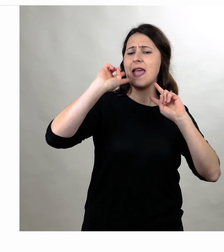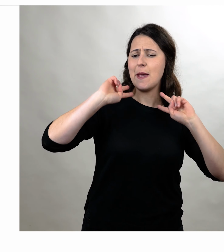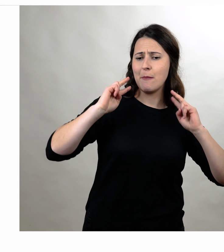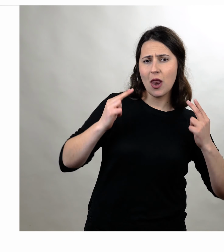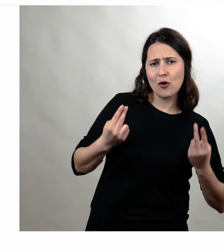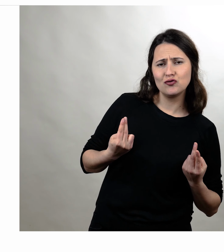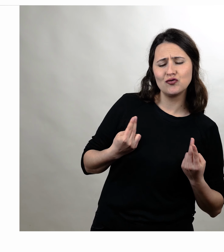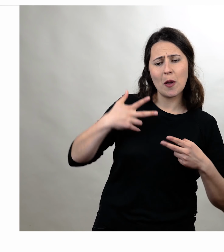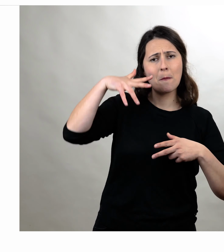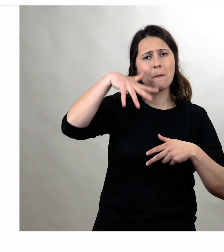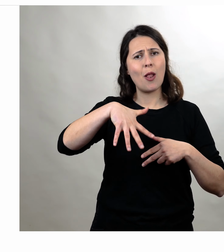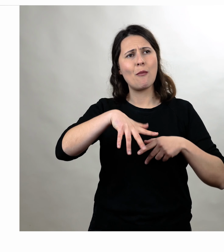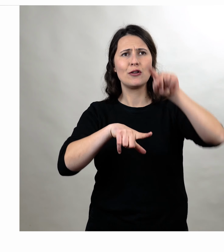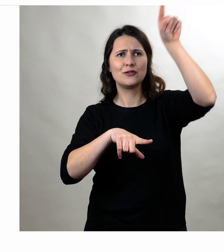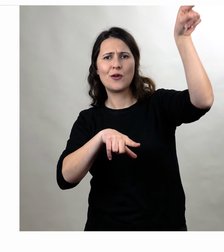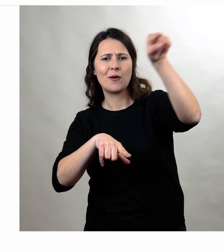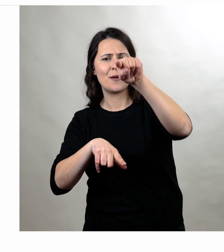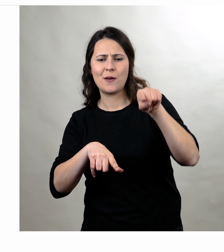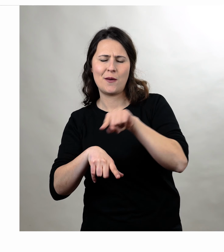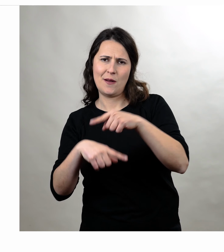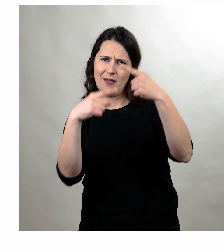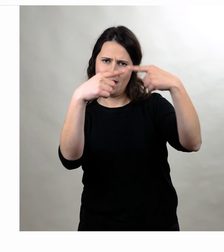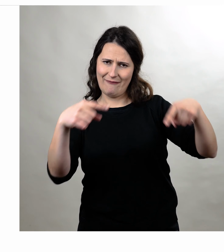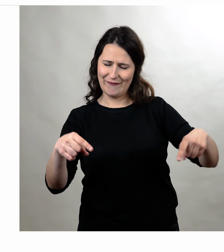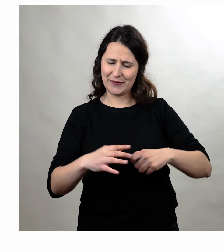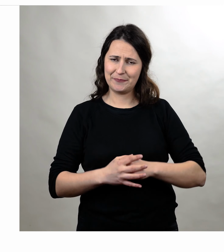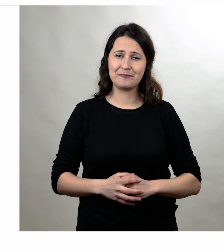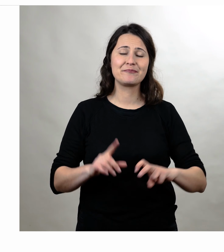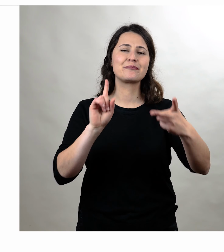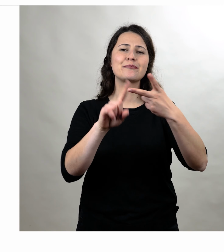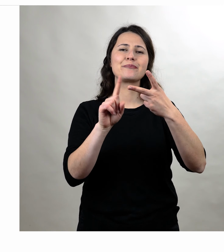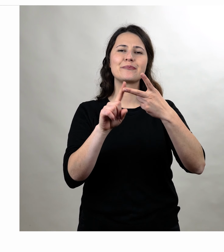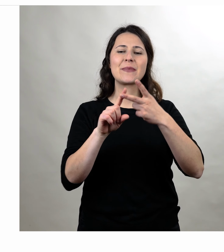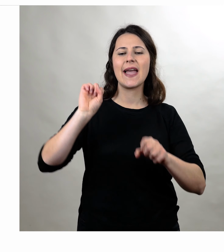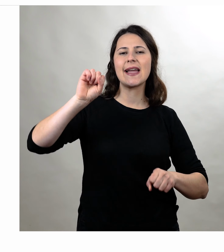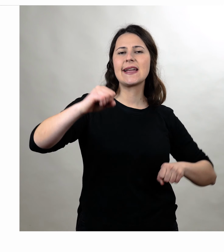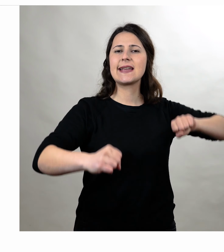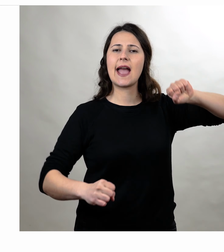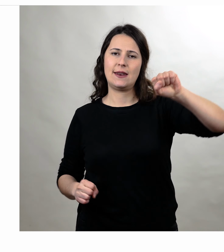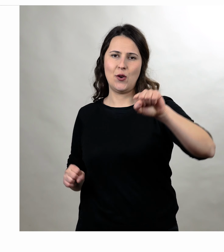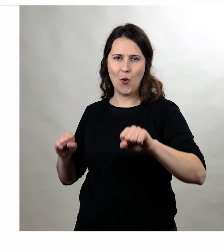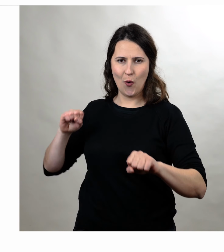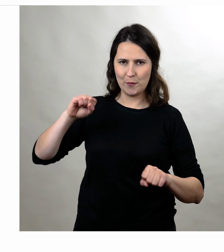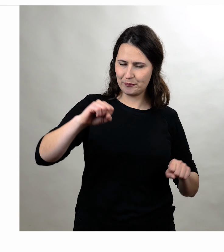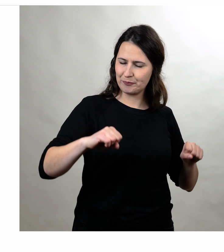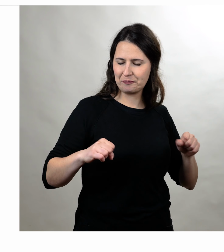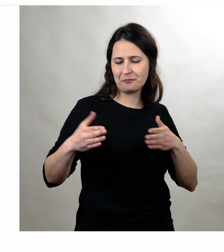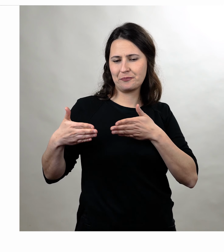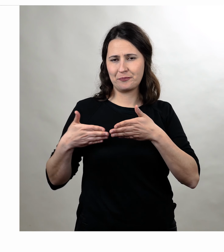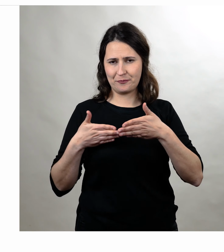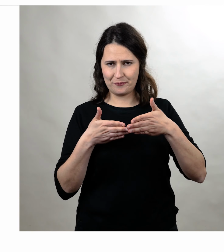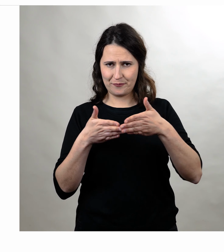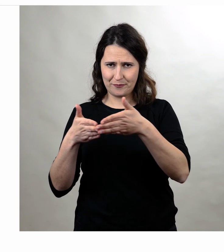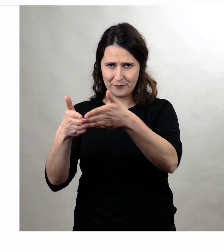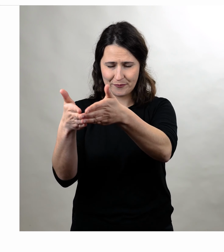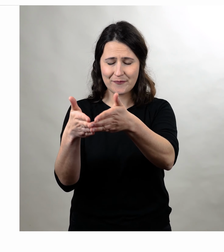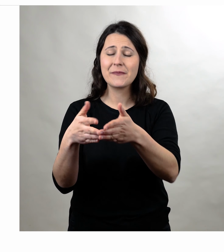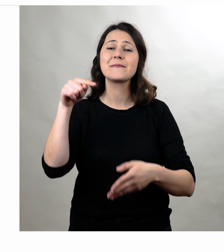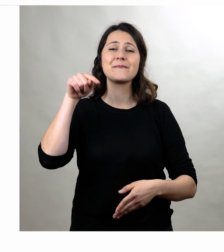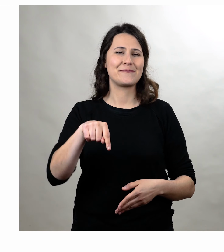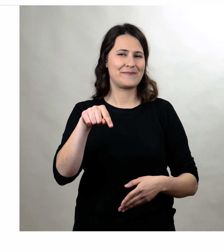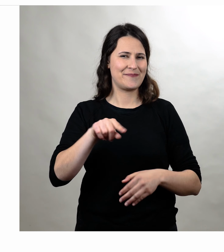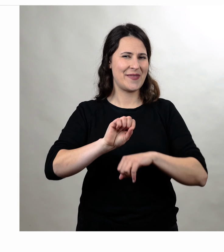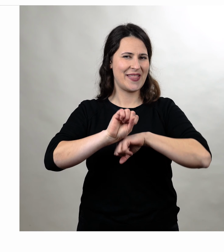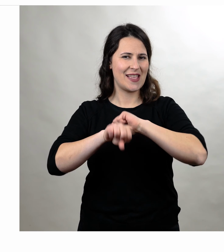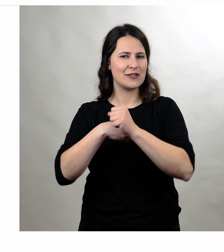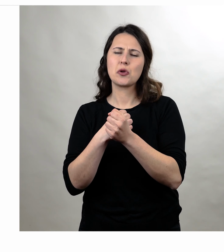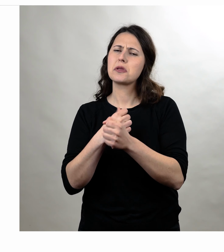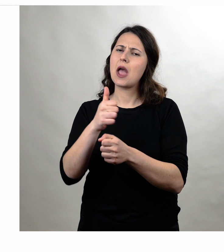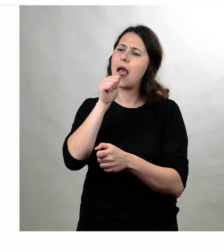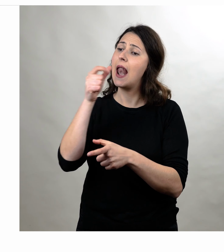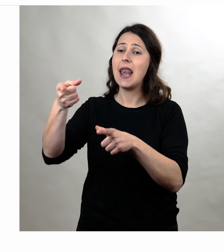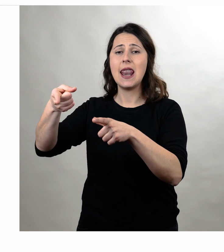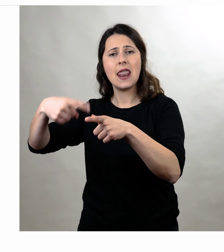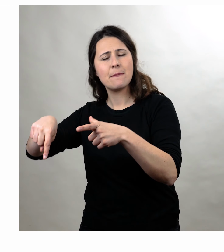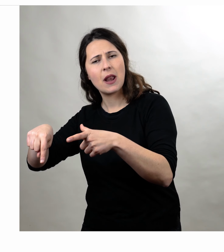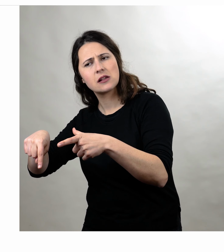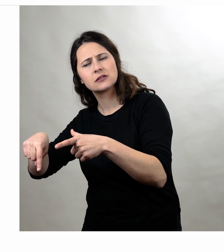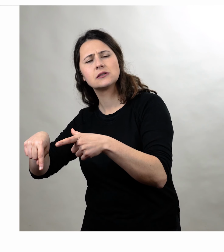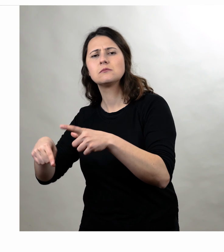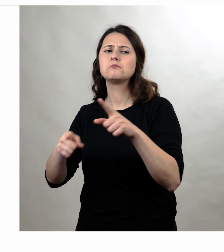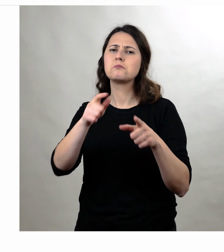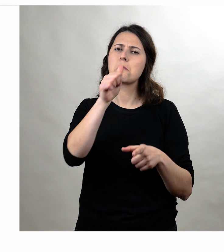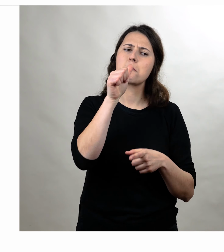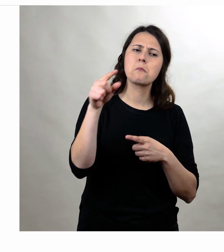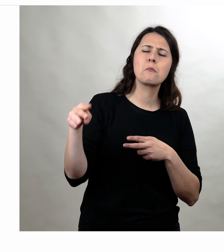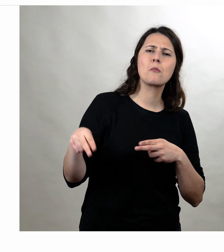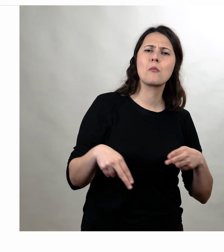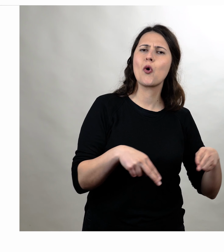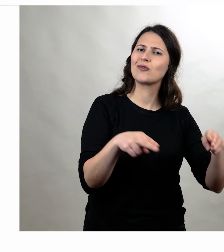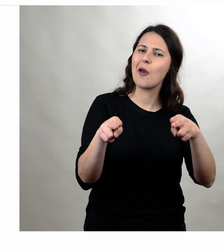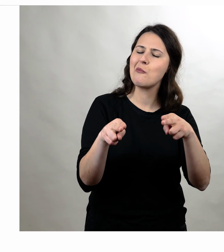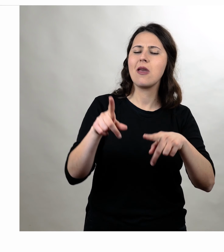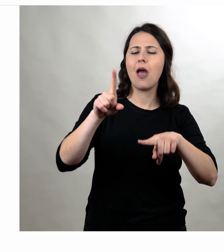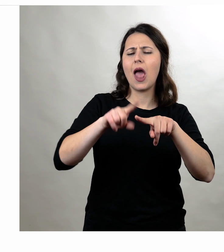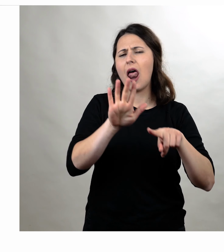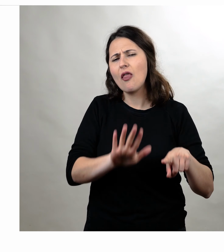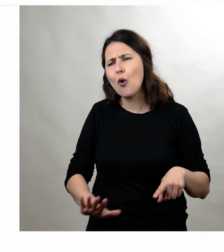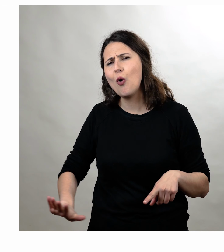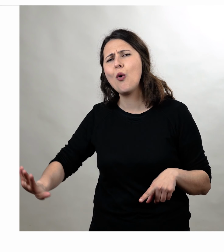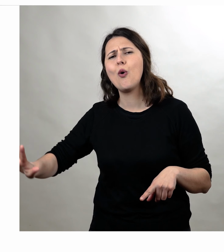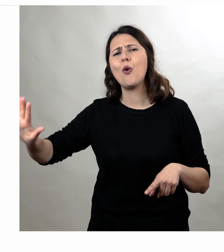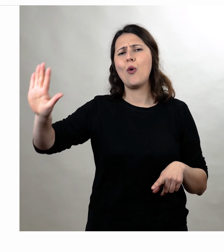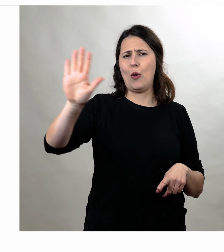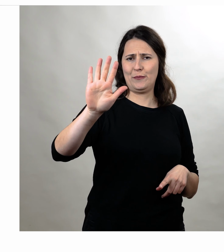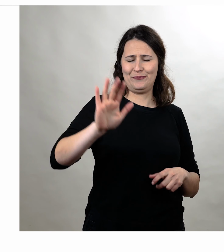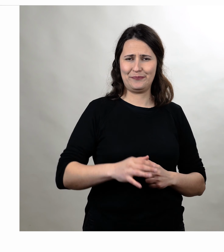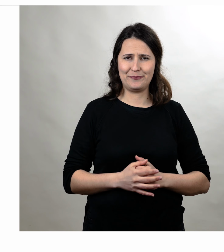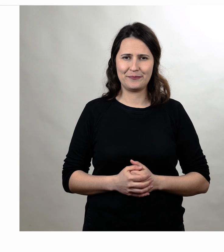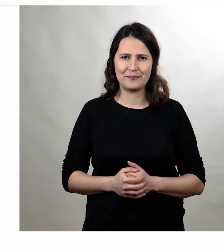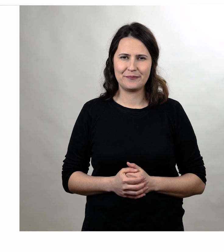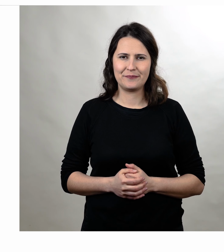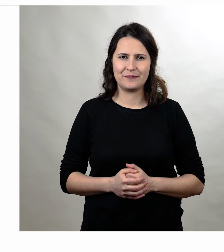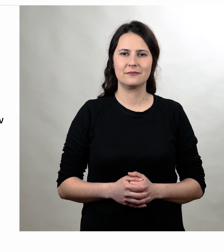Η δραστηριότητα αυτή διοργανώνεται τόσο σε λίμνες όσο και σε ποτάμια σε όλη την Ελλάδα.